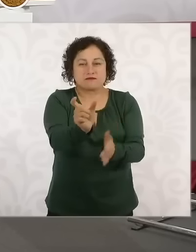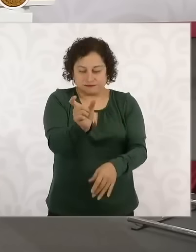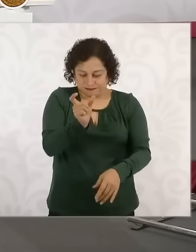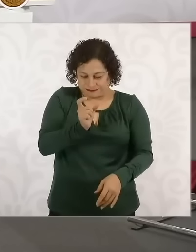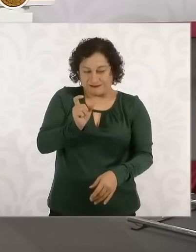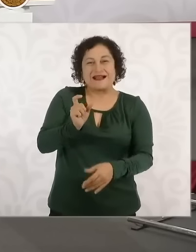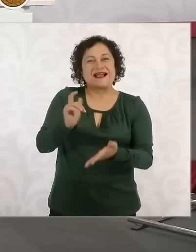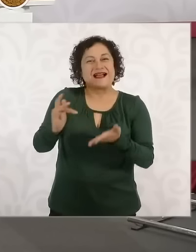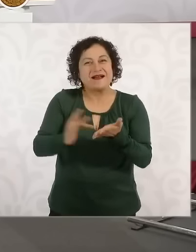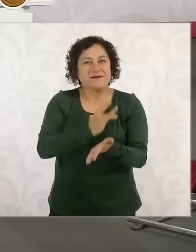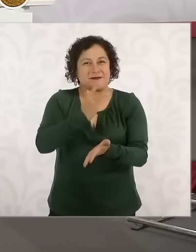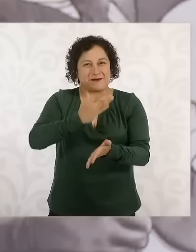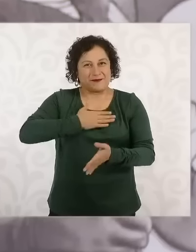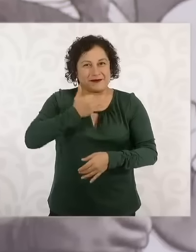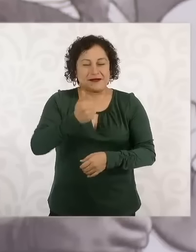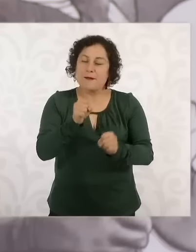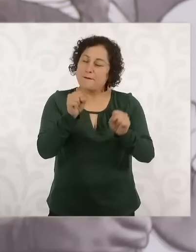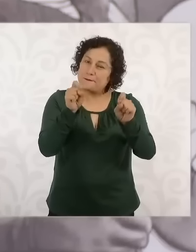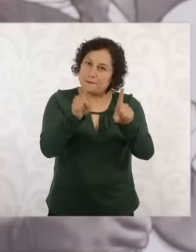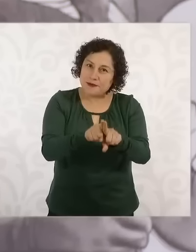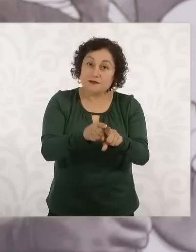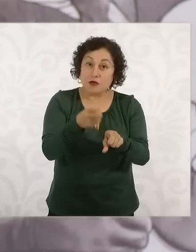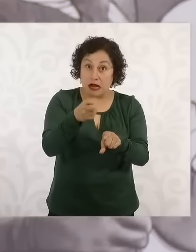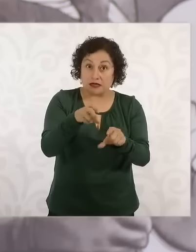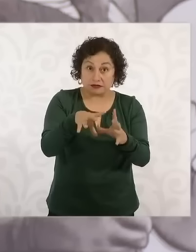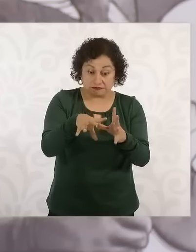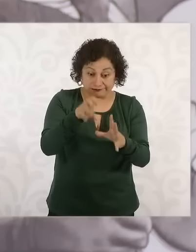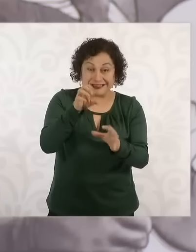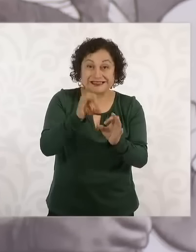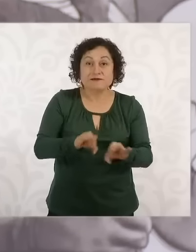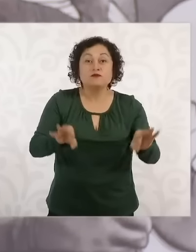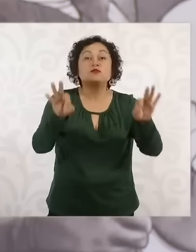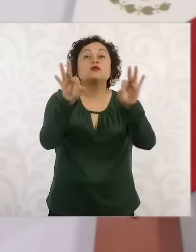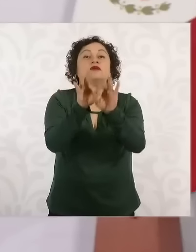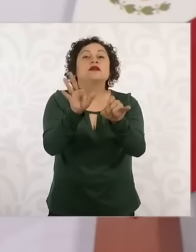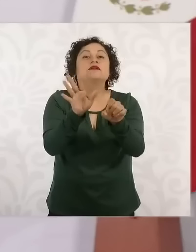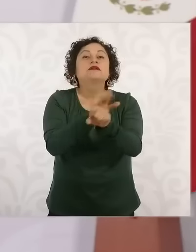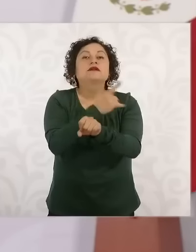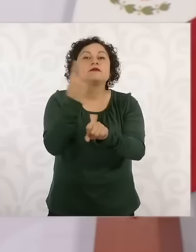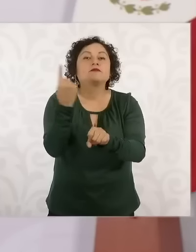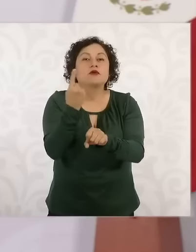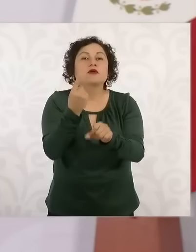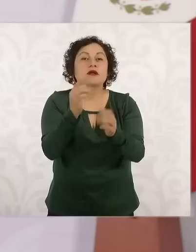porque siempre una buena captura del registro significará una buena atención al derecho